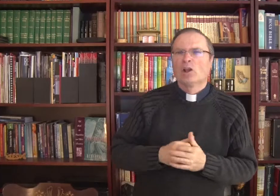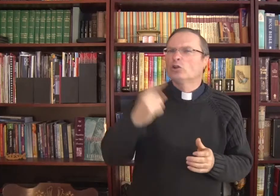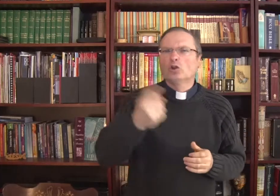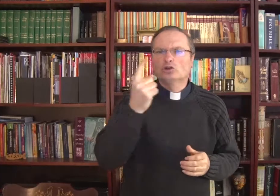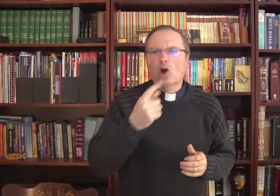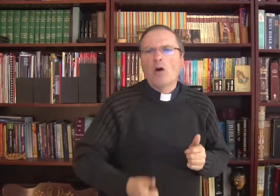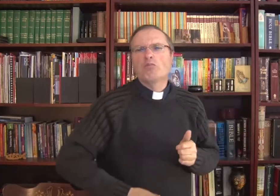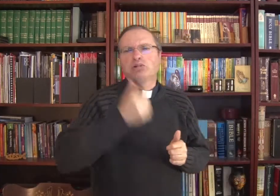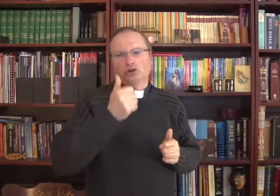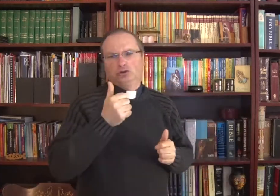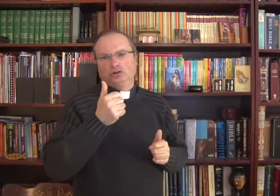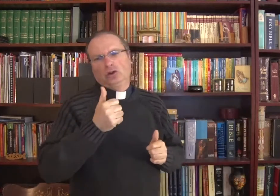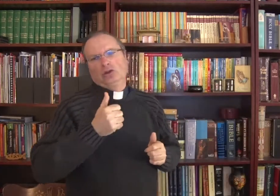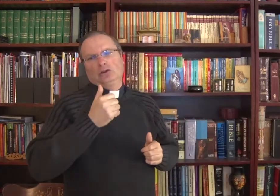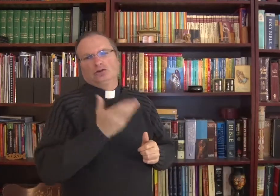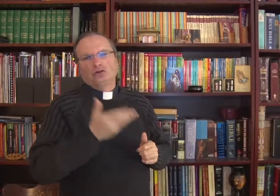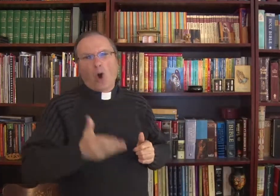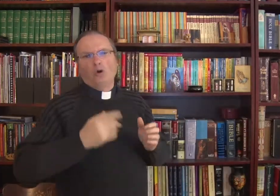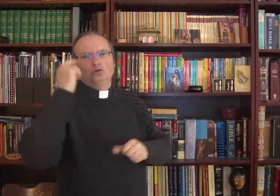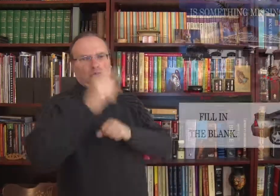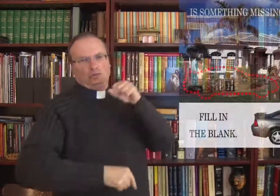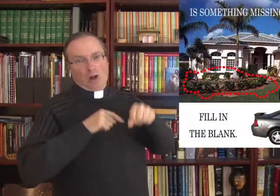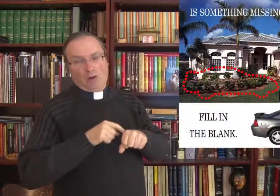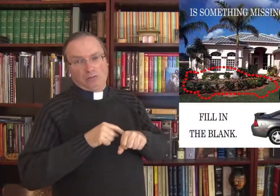Toujours plus de choses du monde,